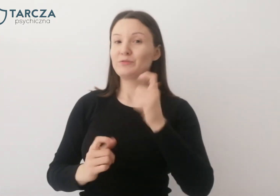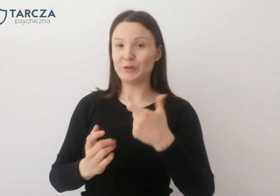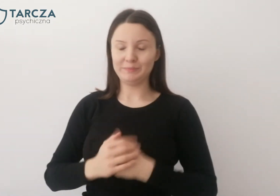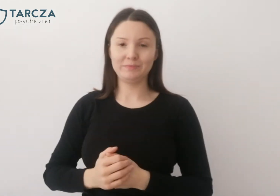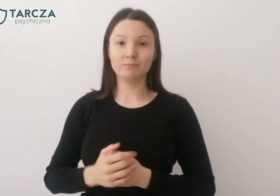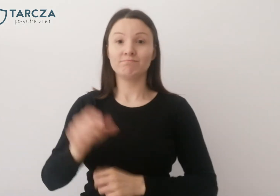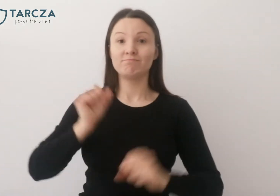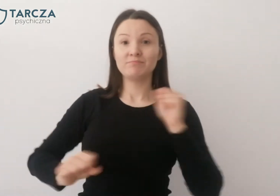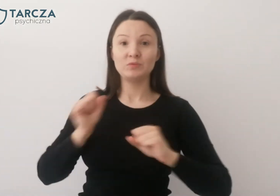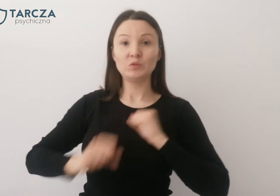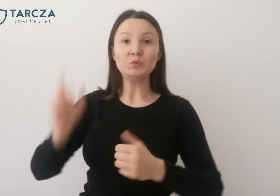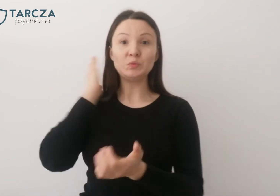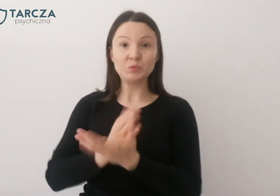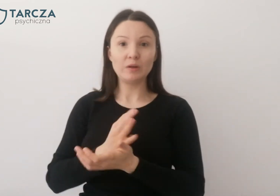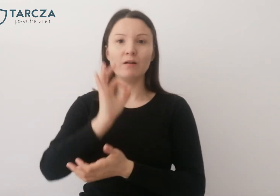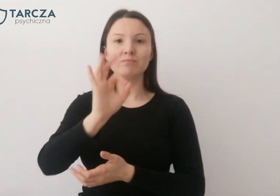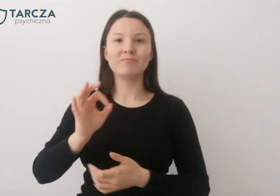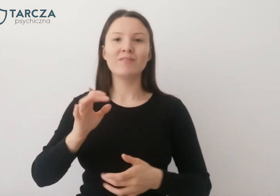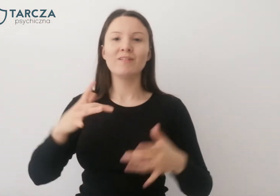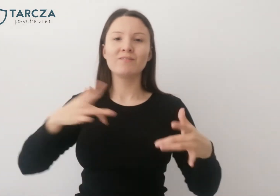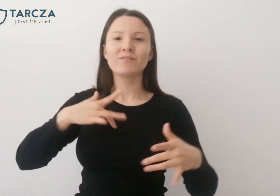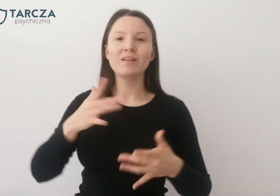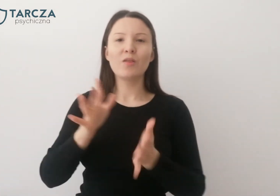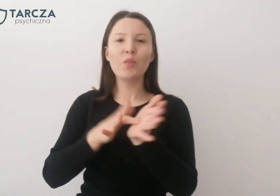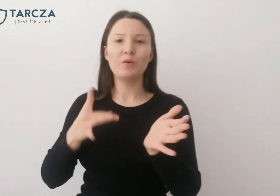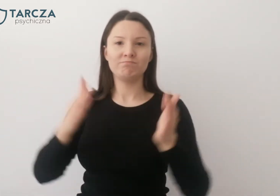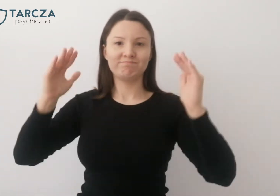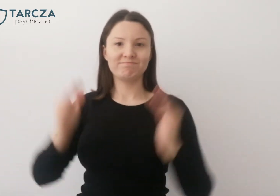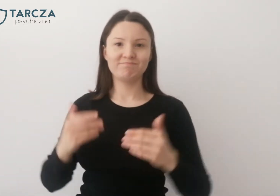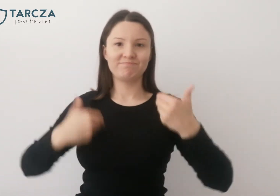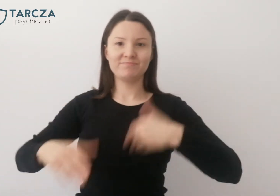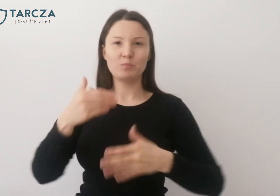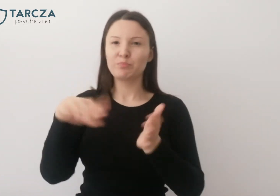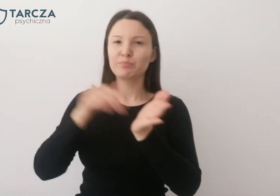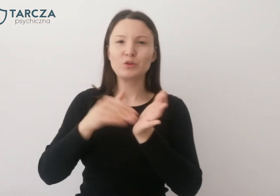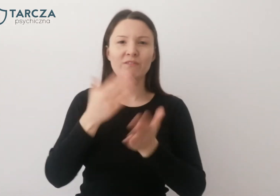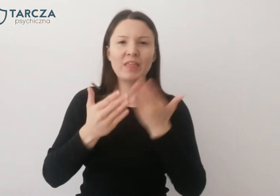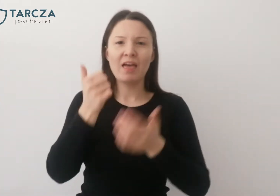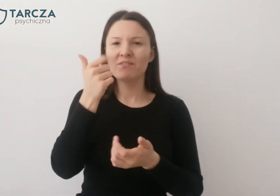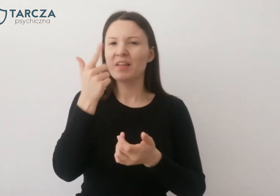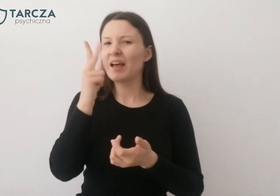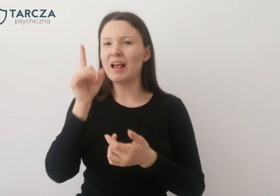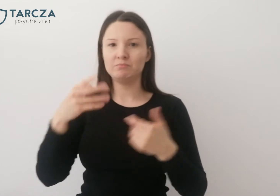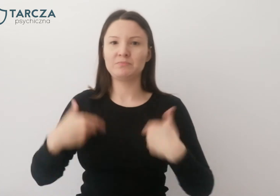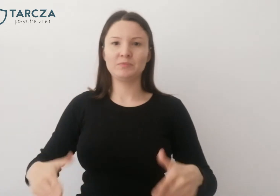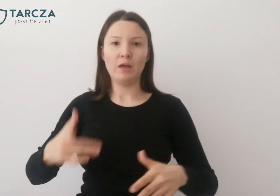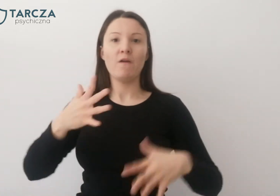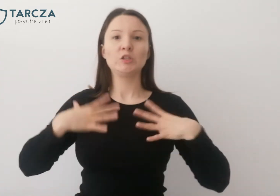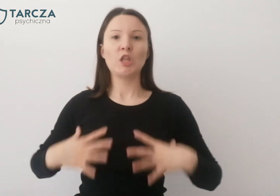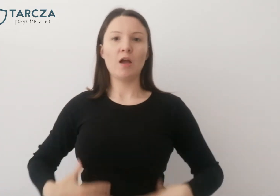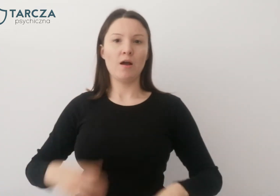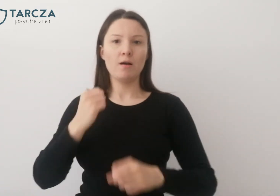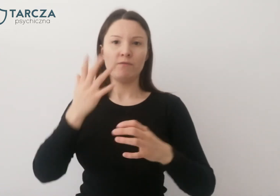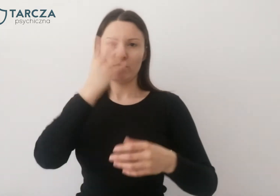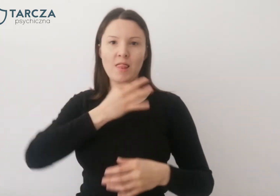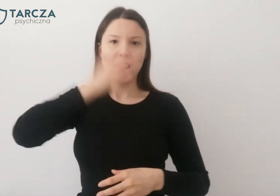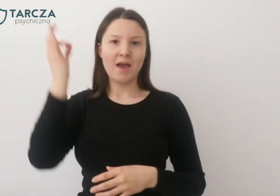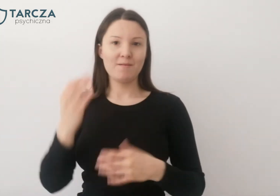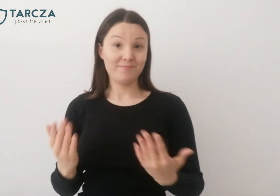Po pierwsze spalisz tkankę tłuszczową, zgubisz niepotrzebne kilogramy, sylwetka będzie lepiej wyglądać.